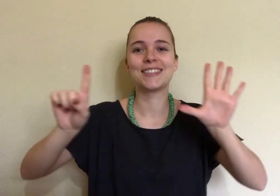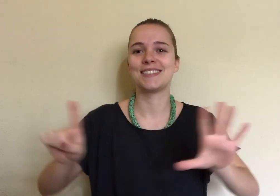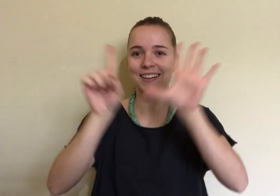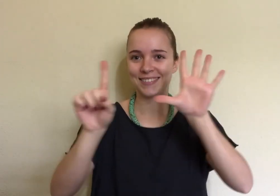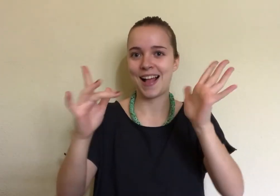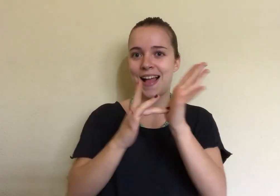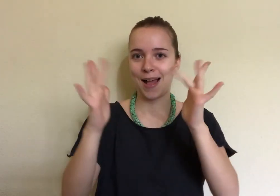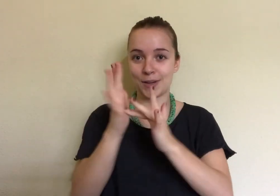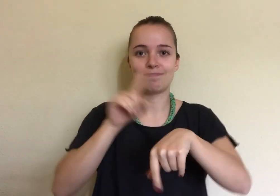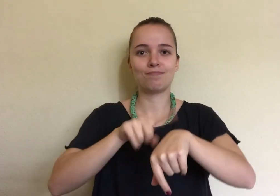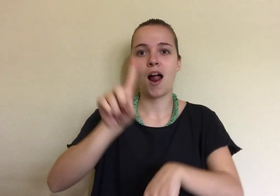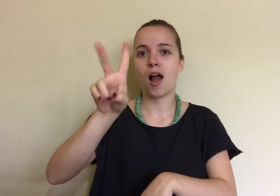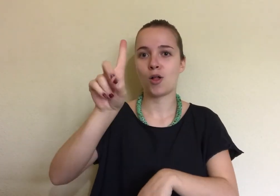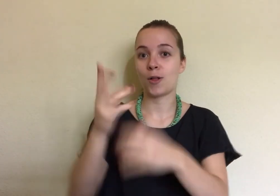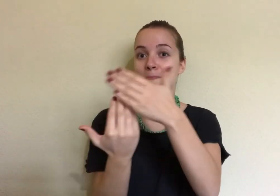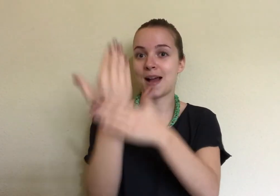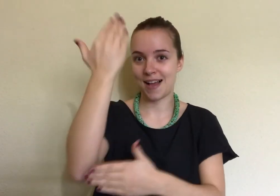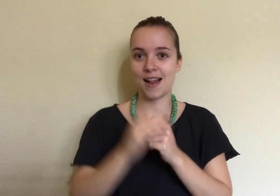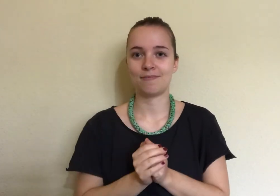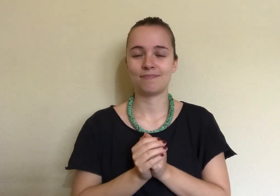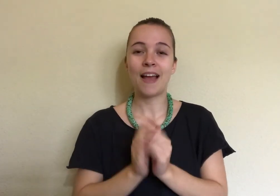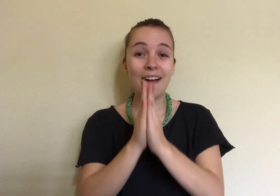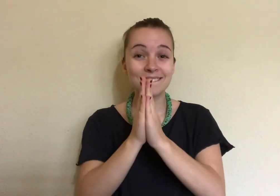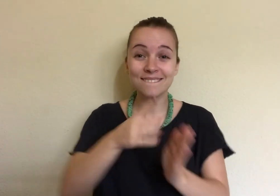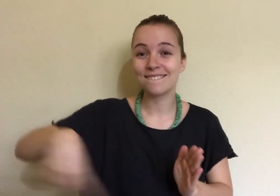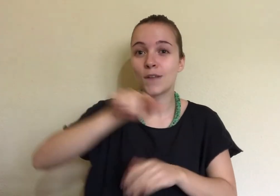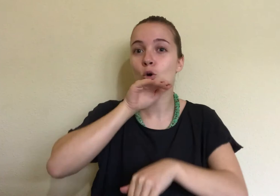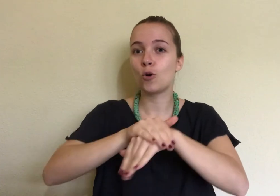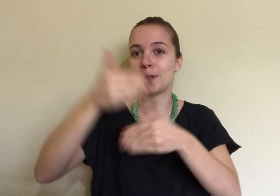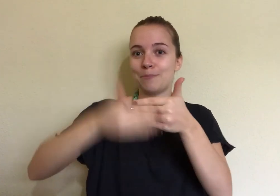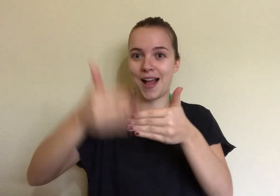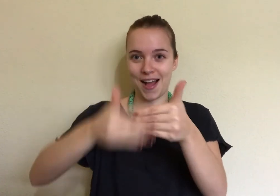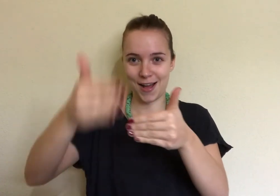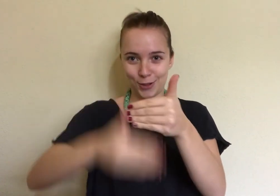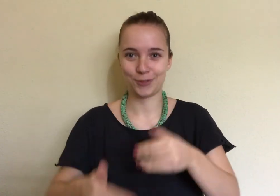Hay que enviarnos candidaturas antes del 6 de abril a las 12:00h. Recordamos la importancia de cumplir los plazos.